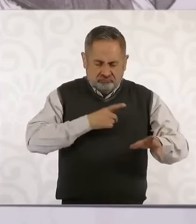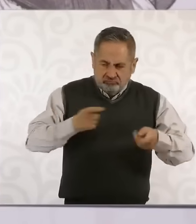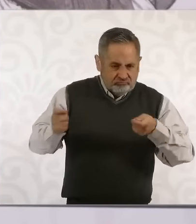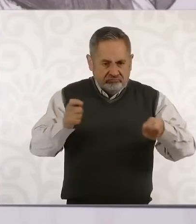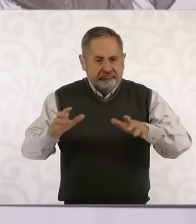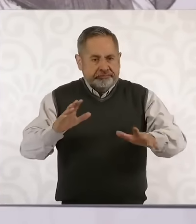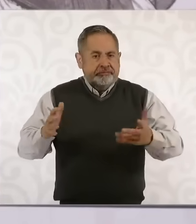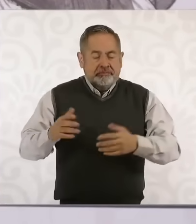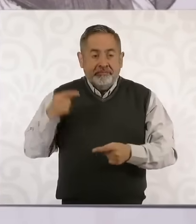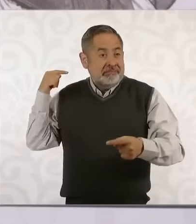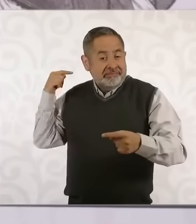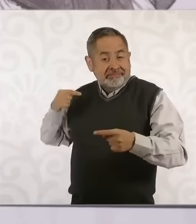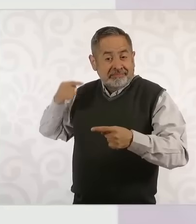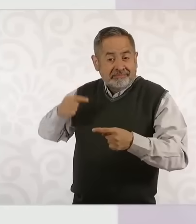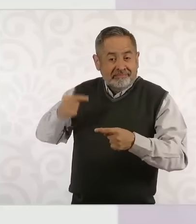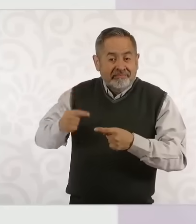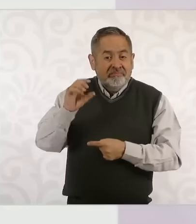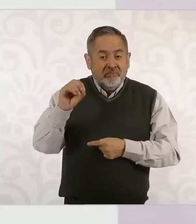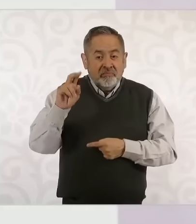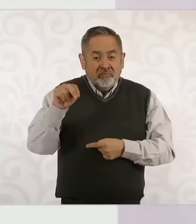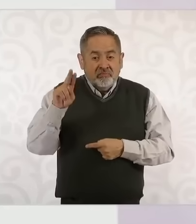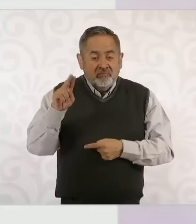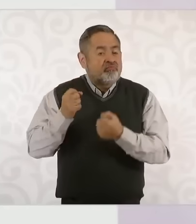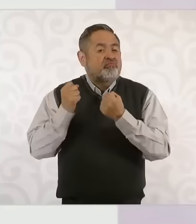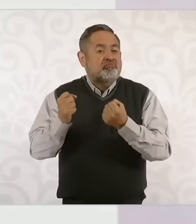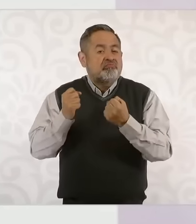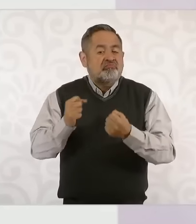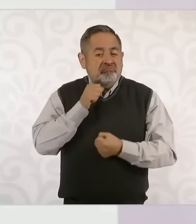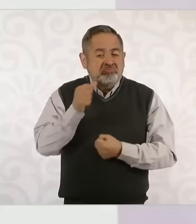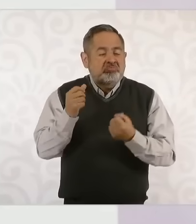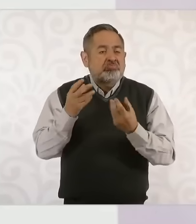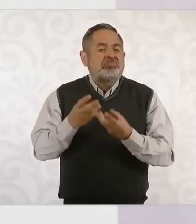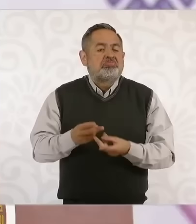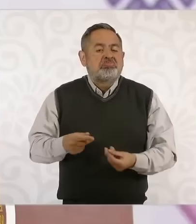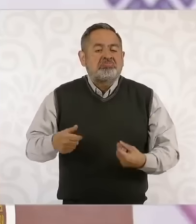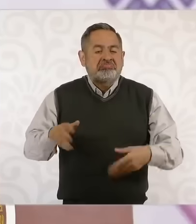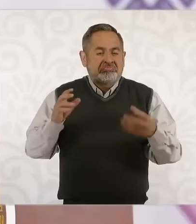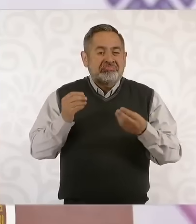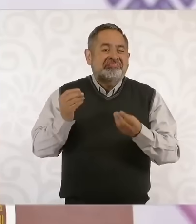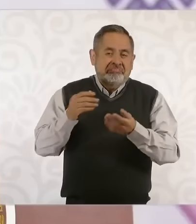últimos años pues ha perdido mucha fuerza y se ha perdido mucho también, mucha burocracia también.